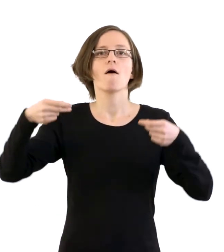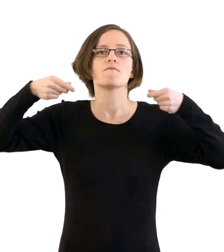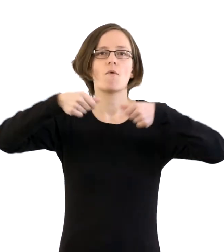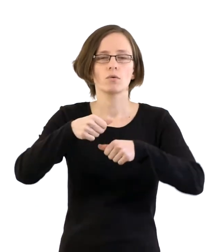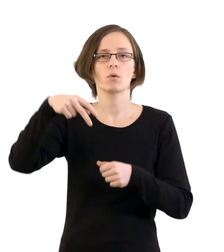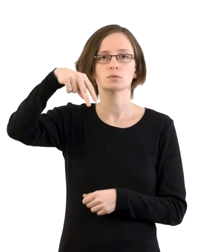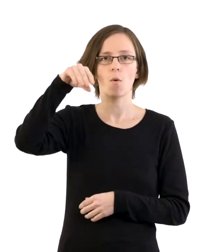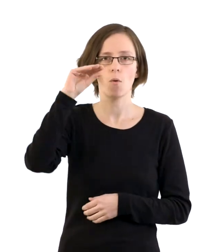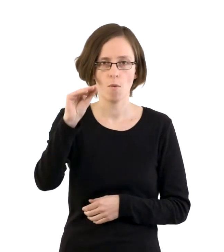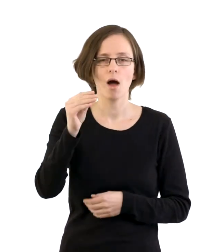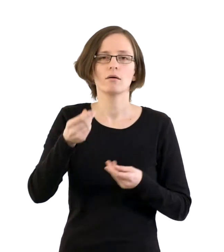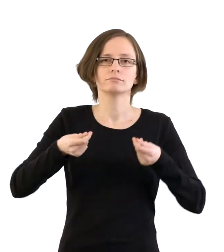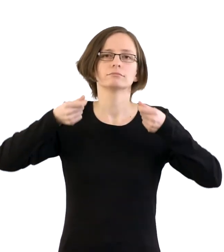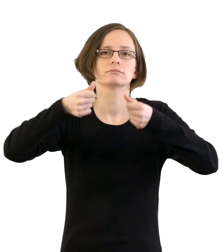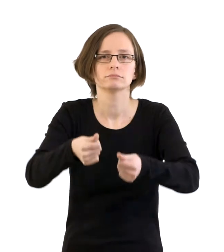Fundusze europejskie m.in.